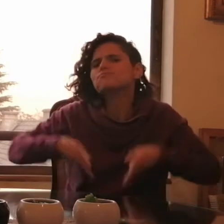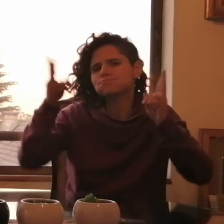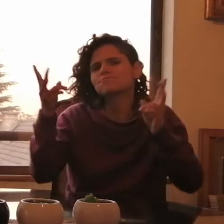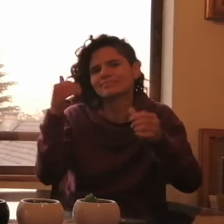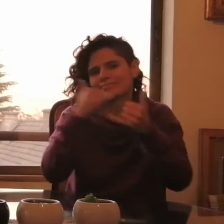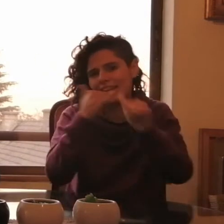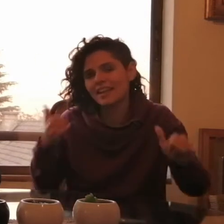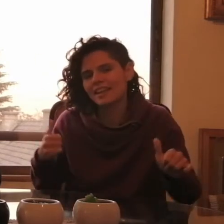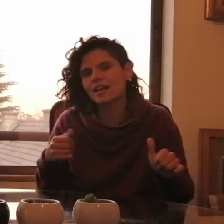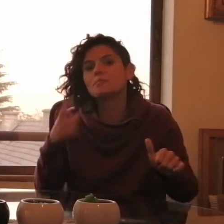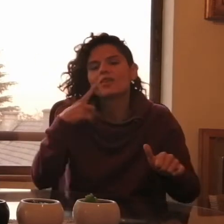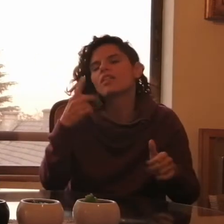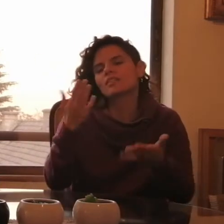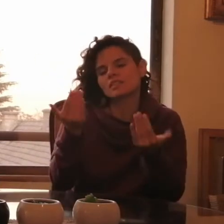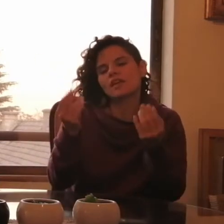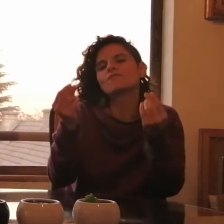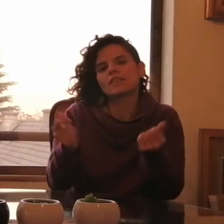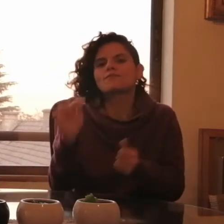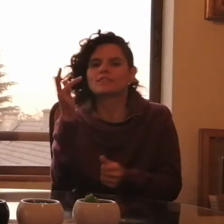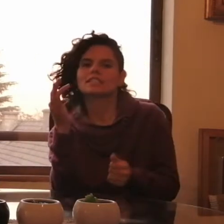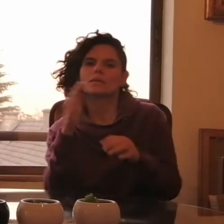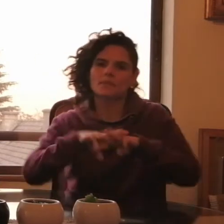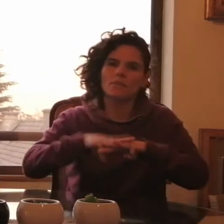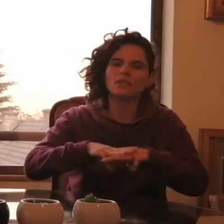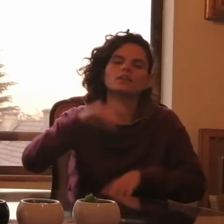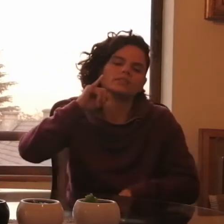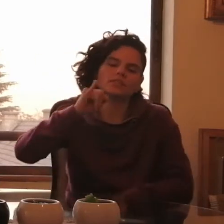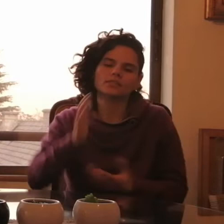obviamente de física matemática, pero me refiero a cualquiera que sea